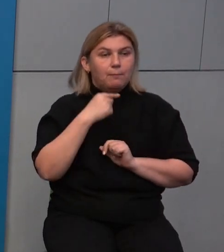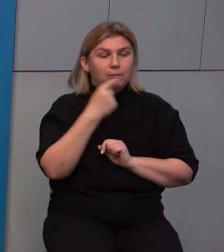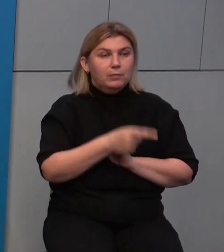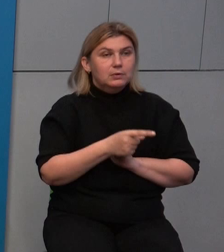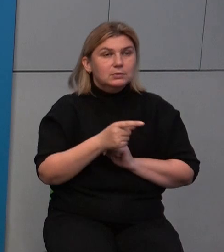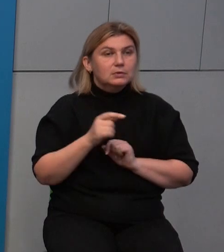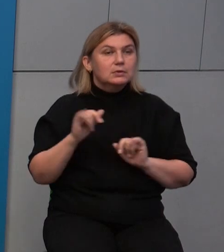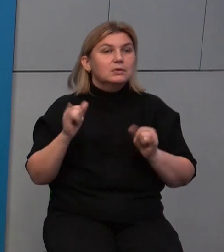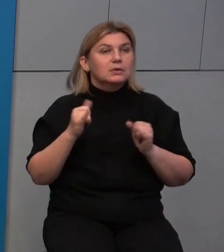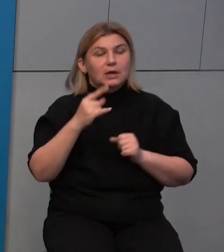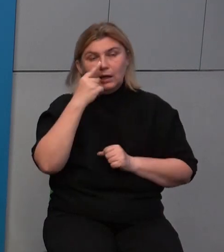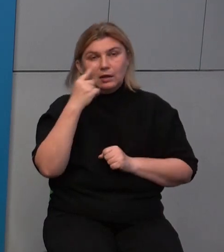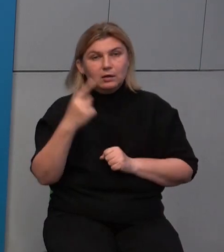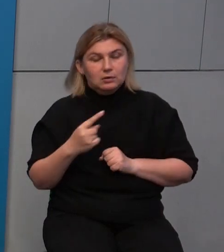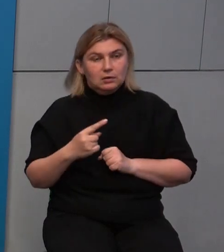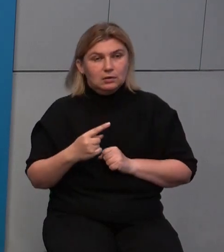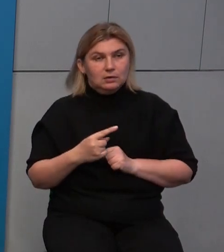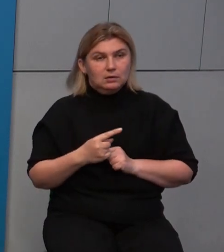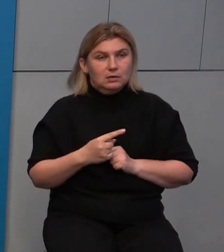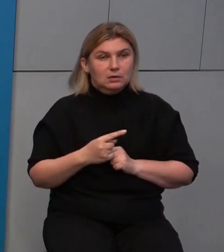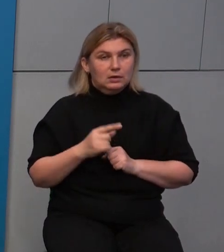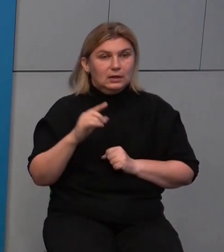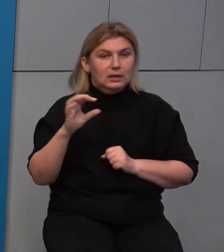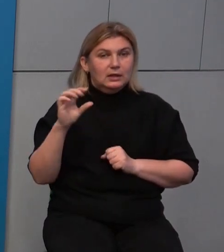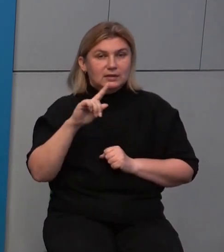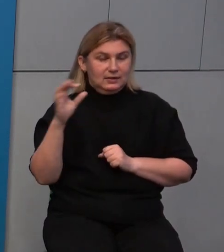jak radziecka, piękna science fiction.